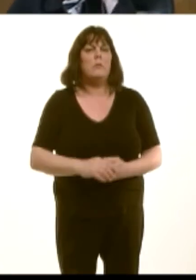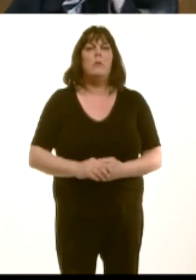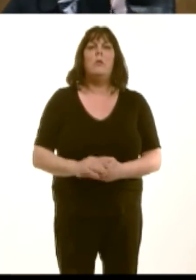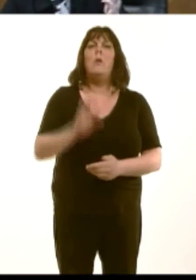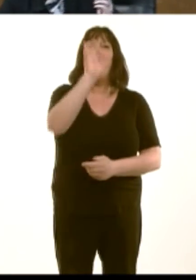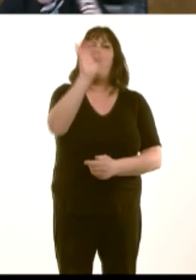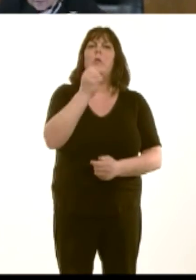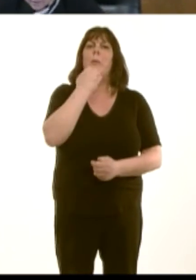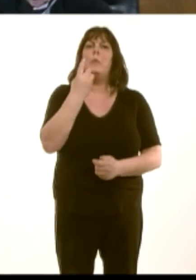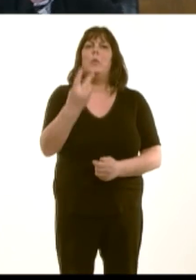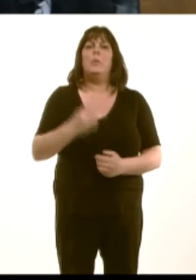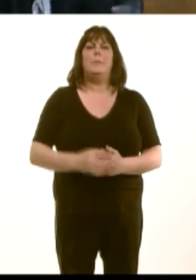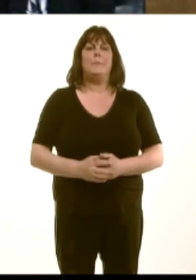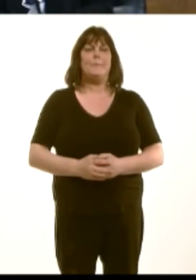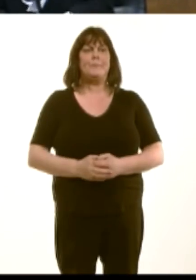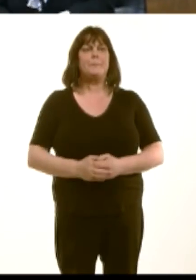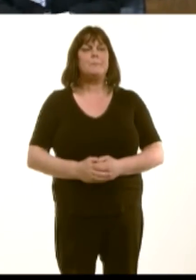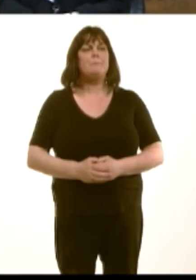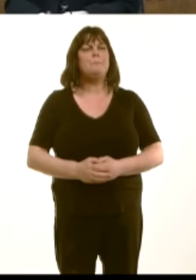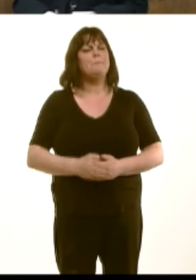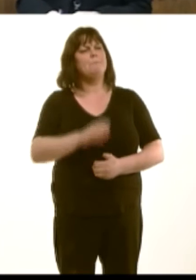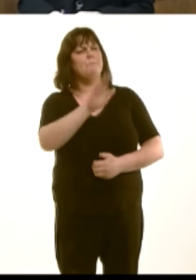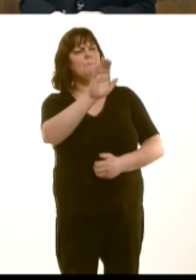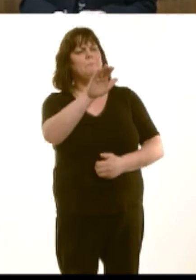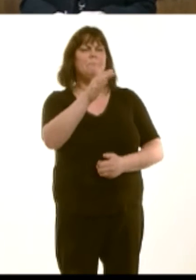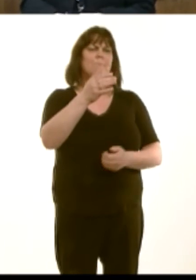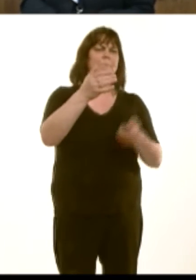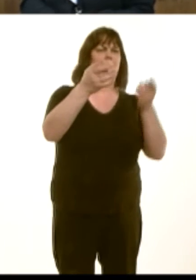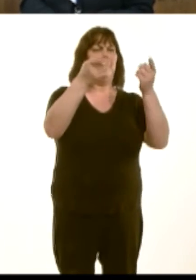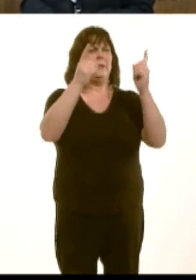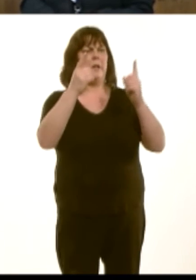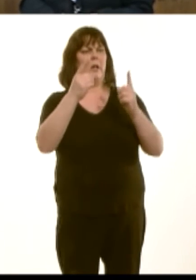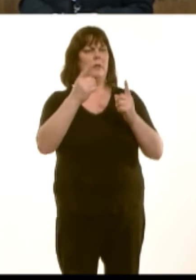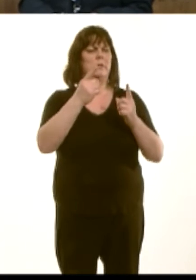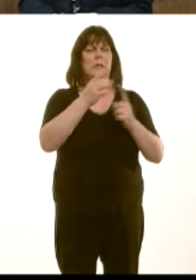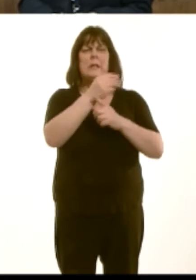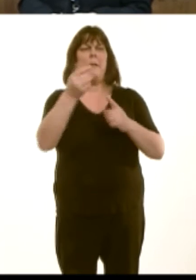A wnaiff y Prif Weinidog ddatganiad am yr effaith y mae galwadau 999 diangen yn ei chael